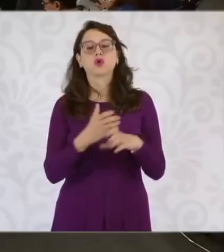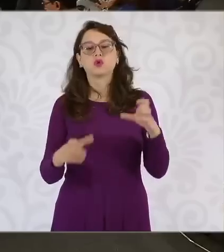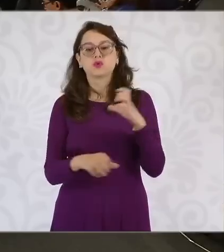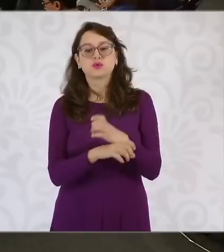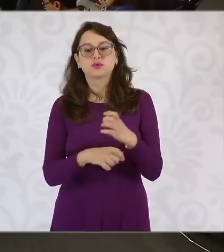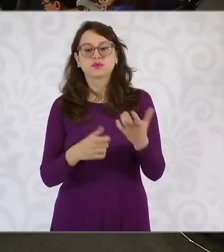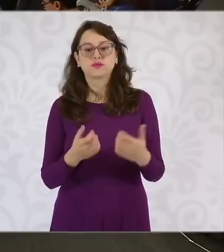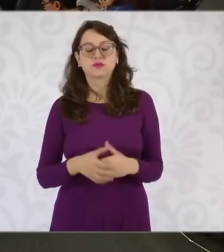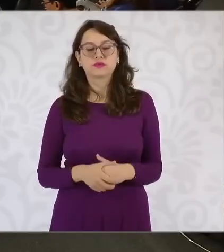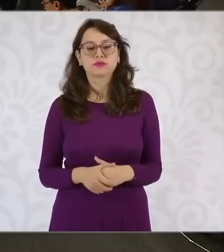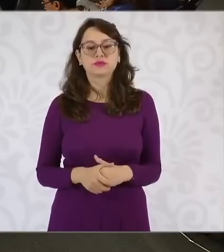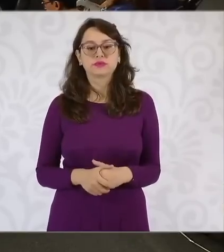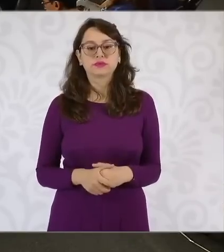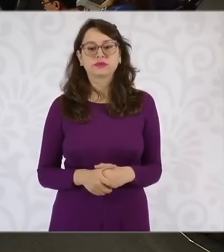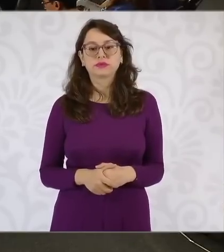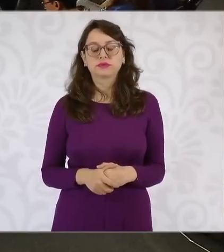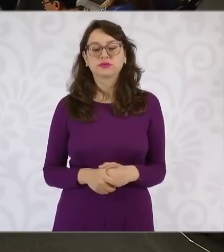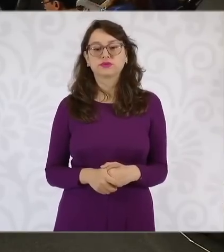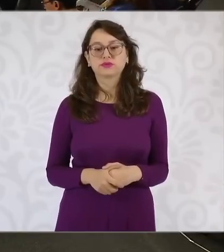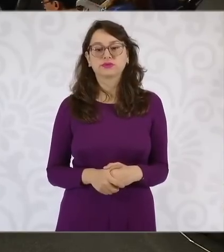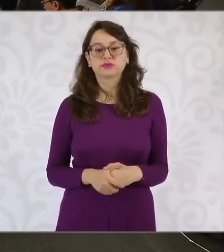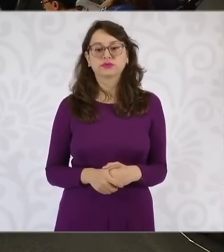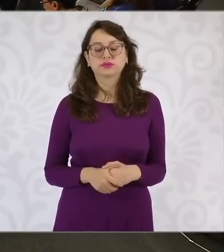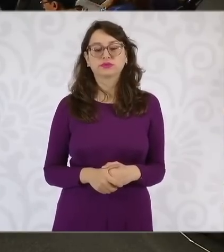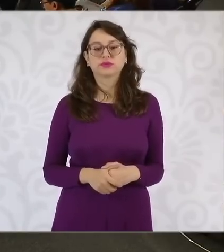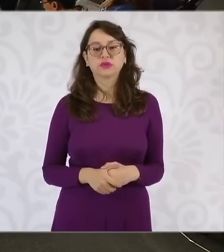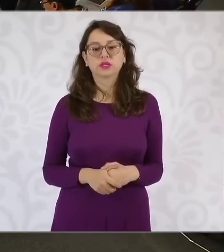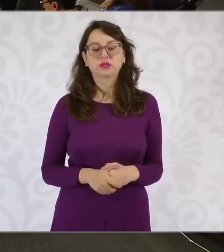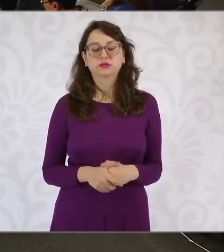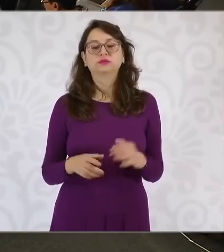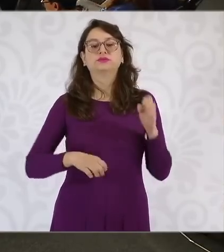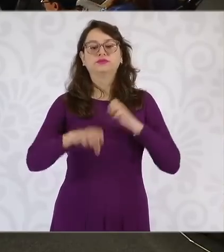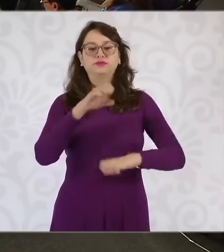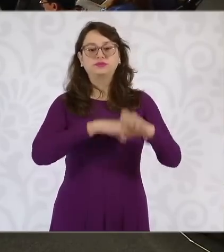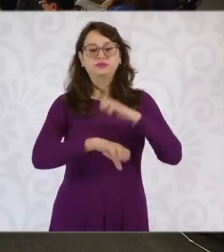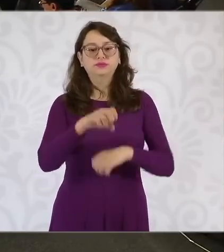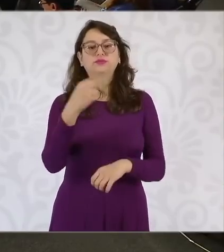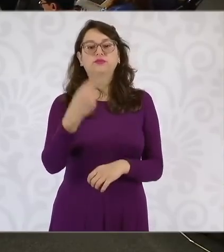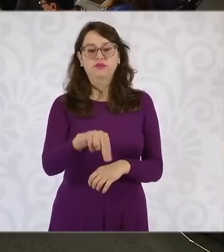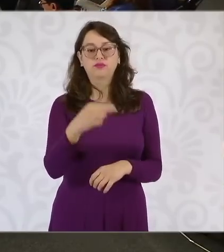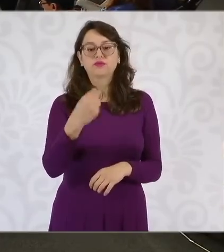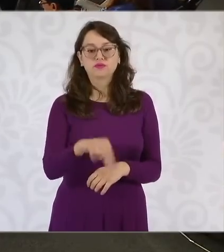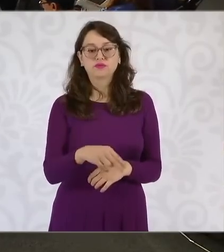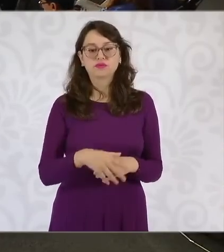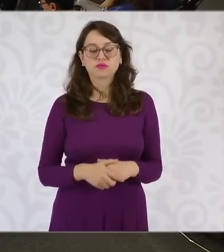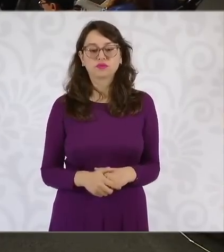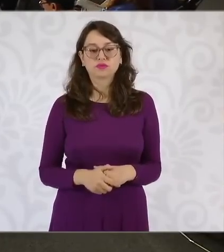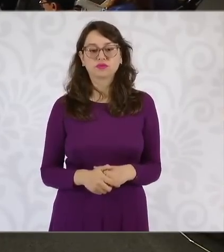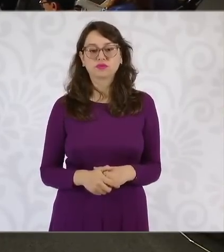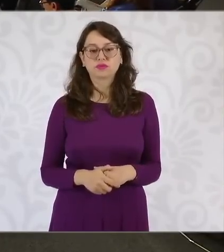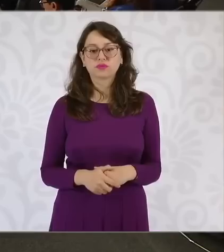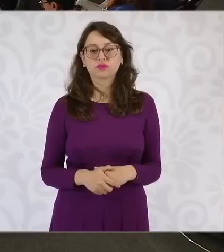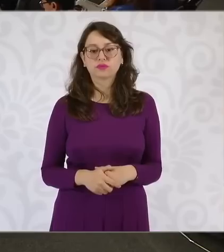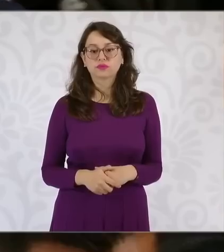le voy a leer el nombre de la empresa que también ya lo latinos puede decir mentiras o lo que usted